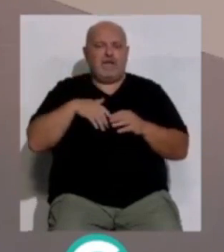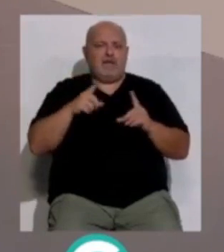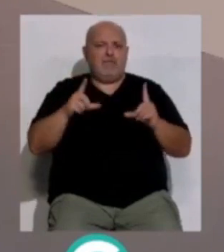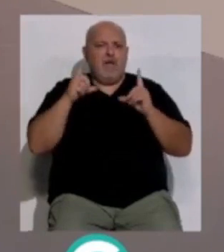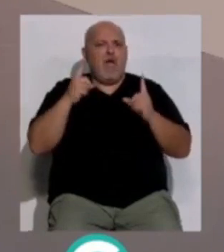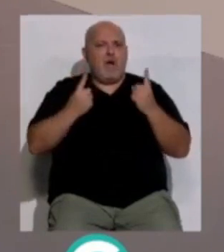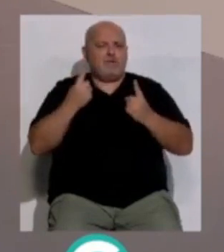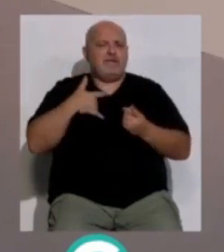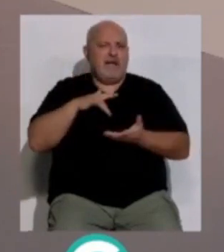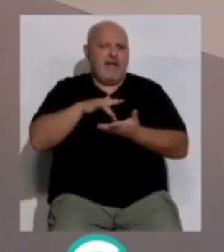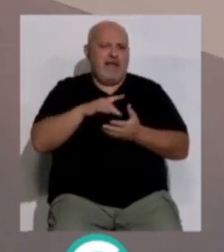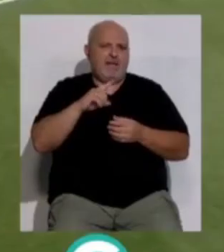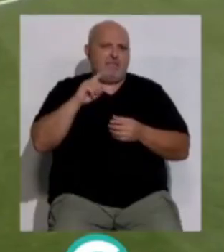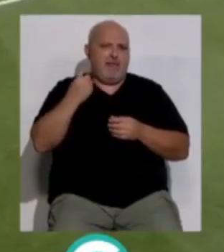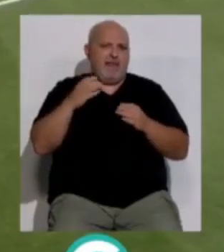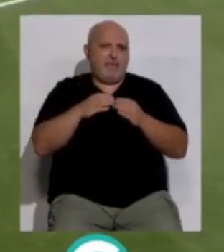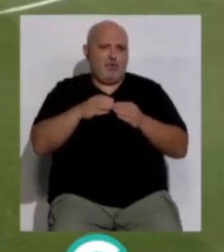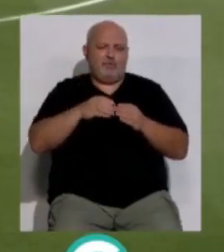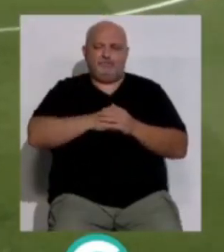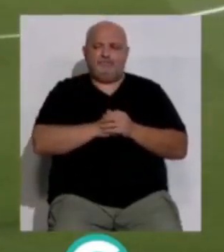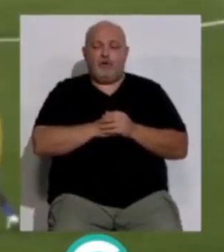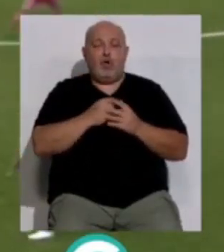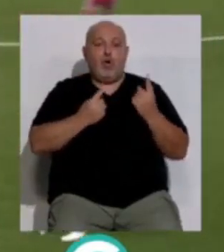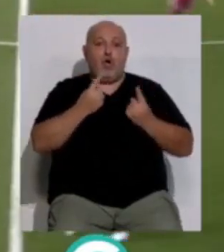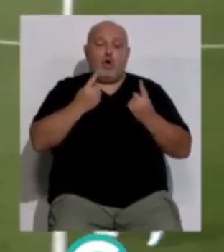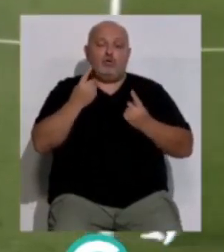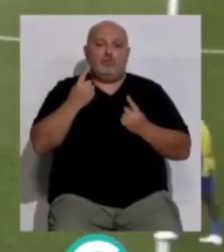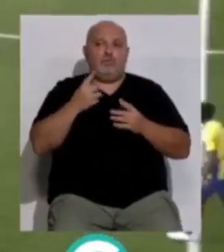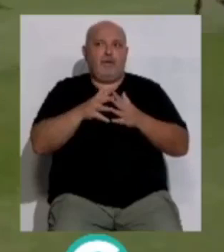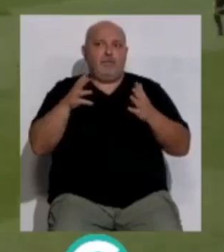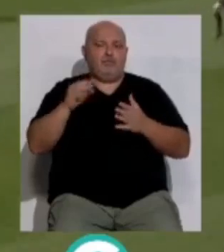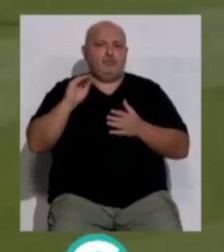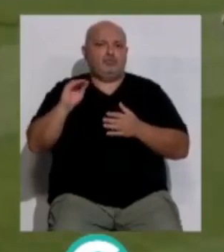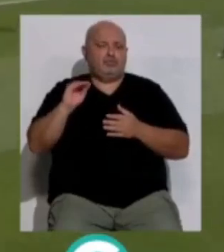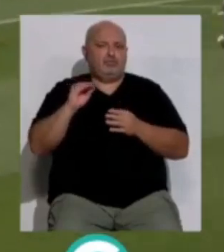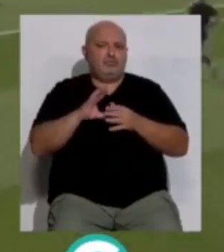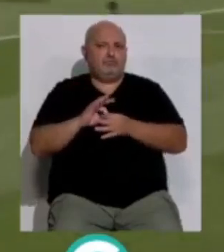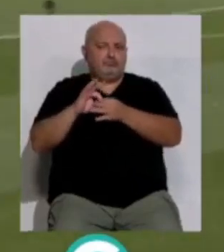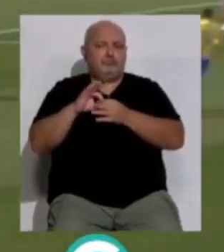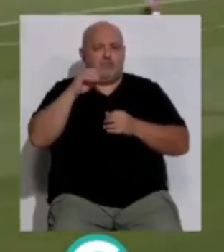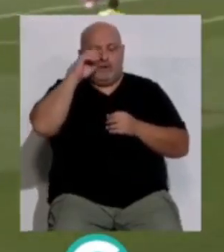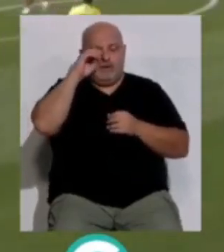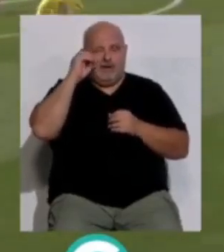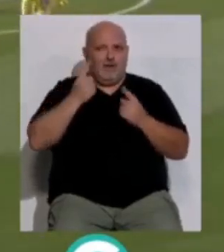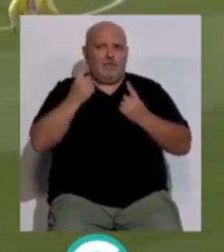incluso con el primer equipo otros que incluso han ampliado su vinculación hay varios nombres